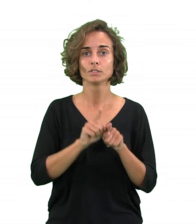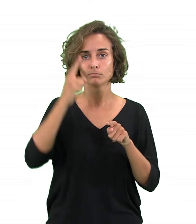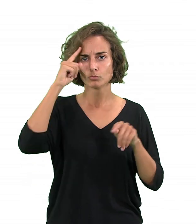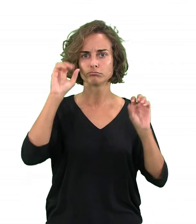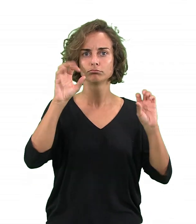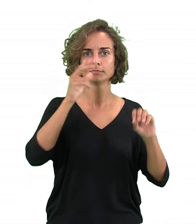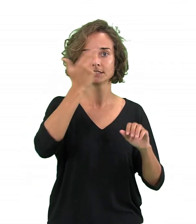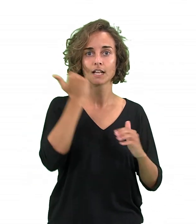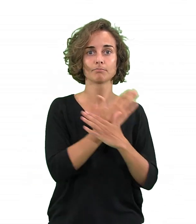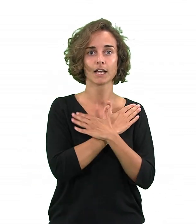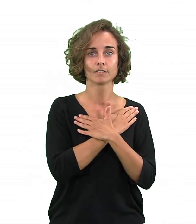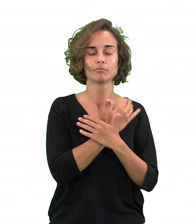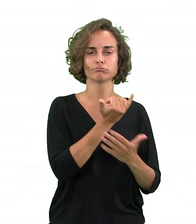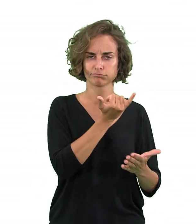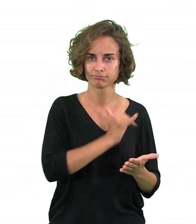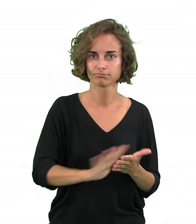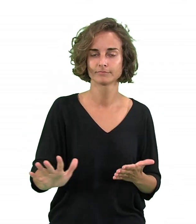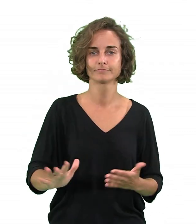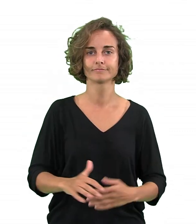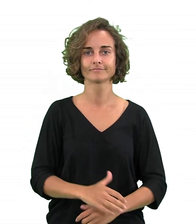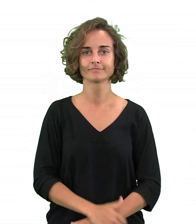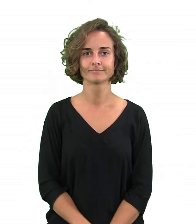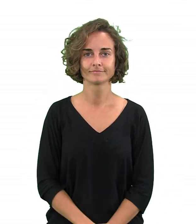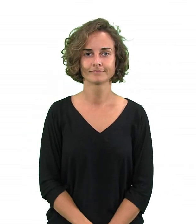et pour les étudiants et les membres du personnel de l'Université de Namur.